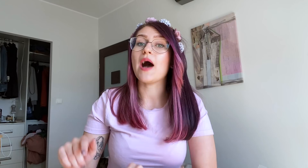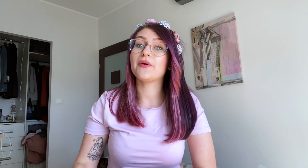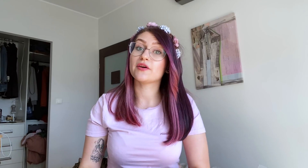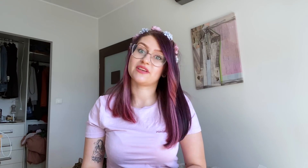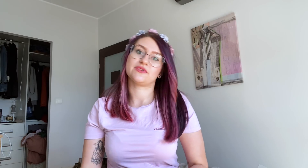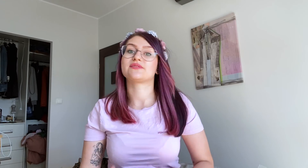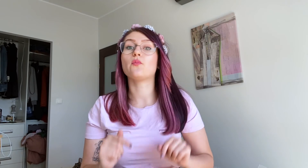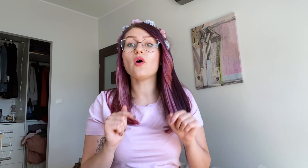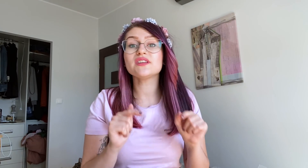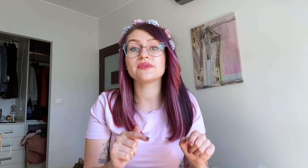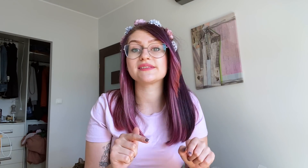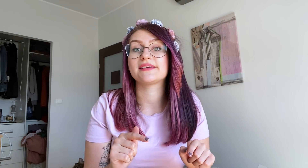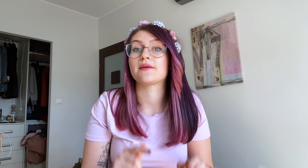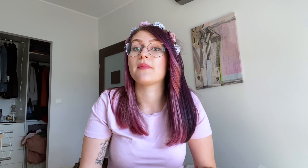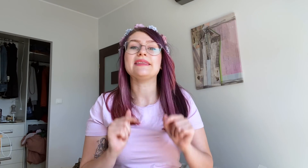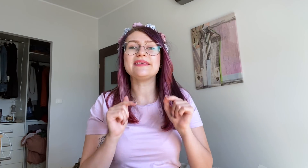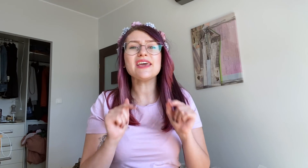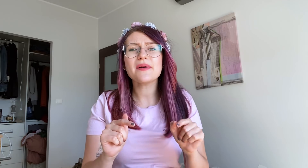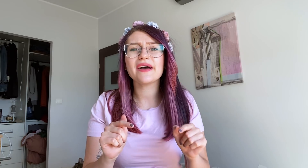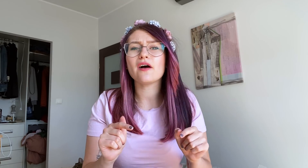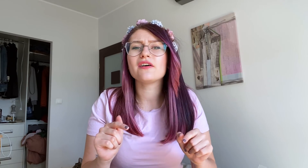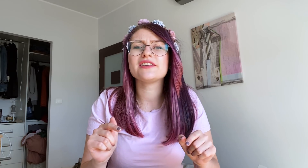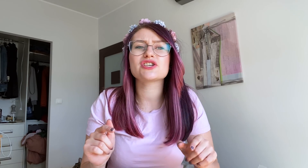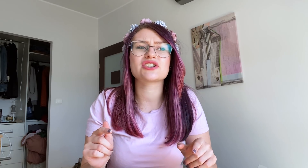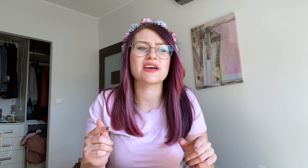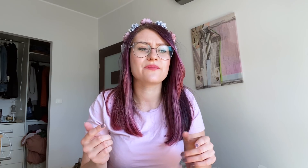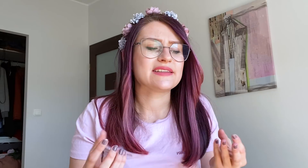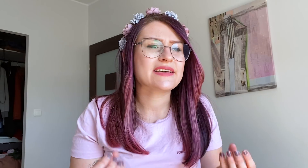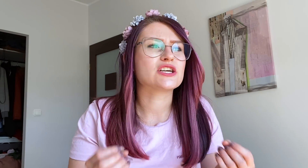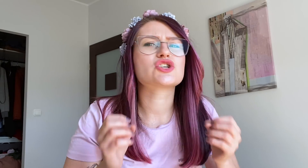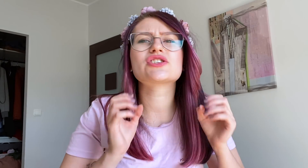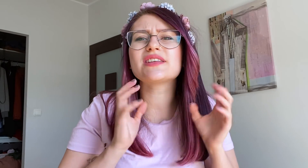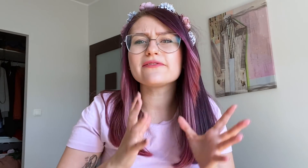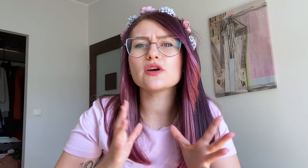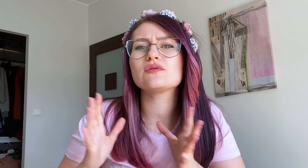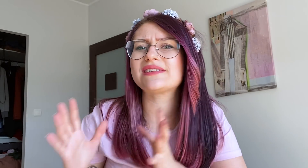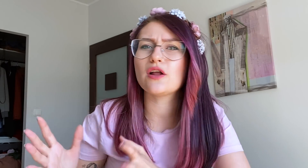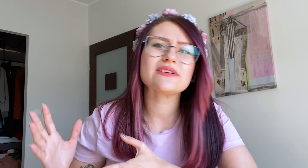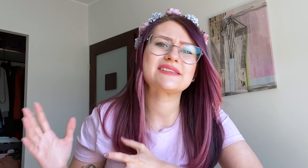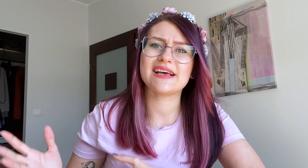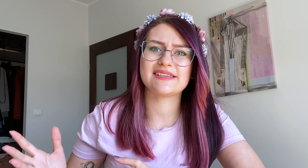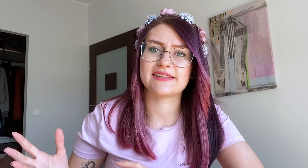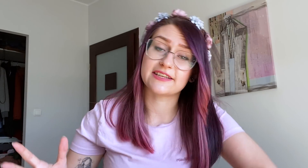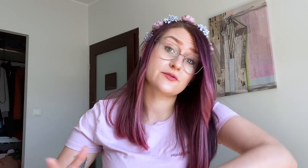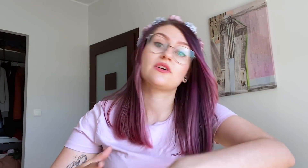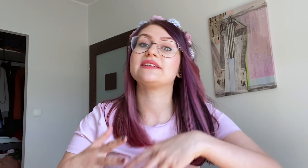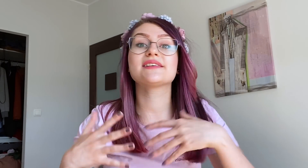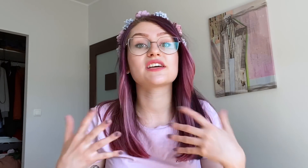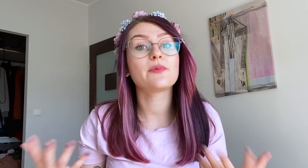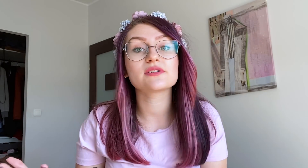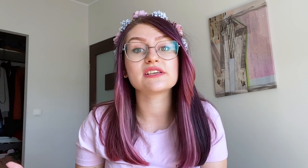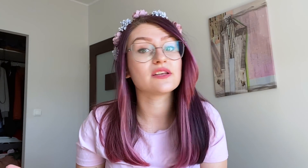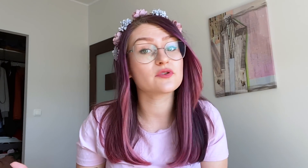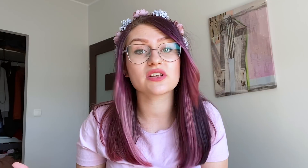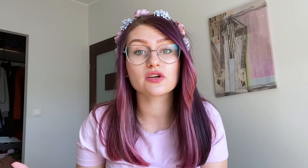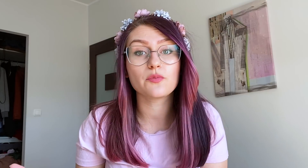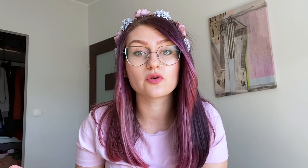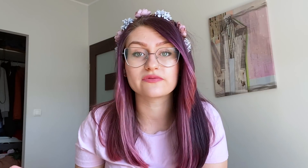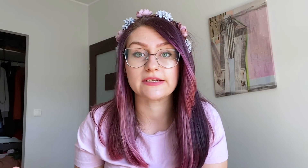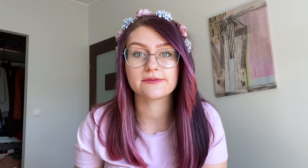A PJM jest młodym językiem. Nie ma jeszcze takich sztywnych, ustalonych zasad, jak na przykład język polski. Nie można tego porównać.